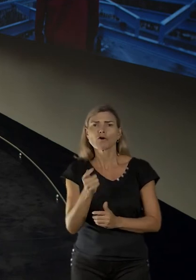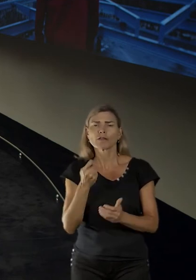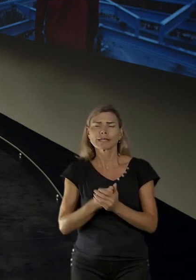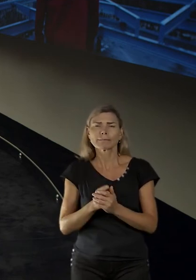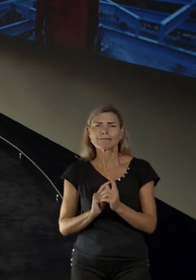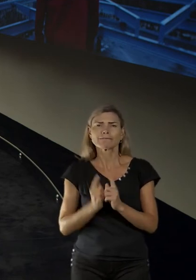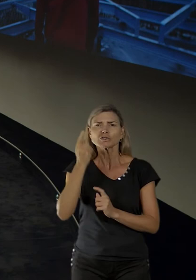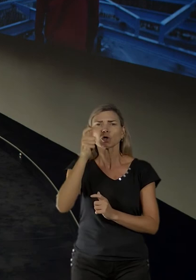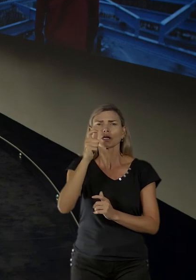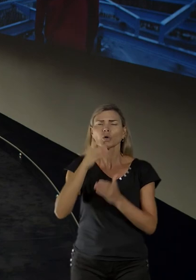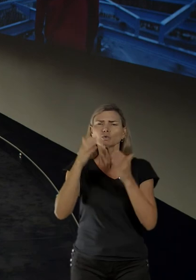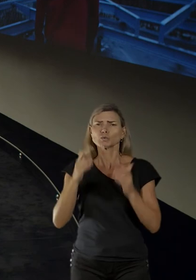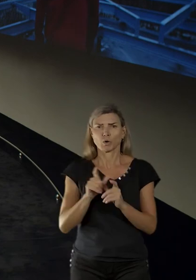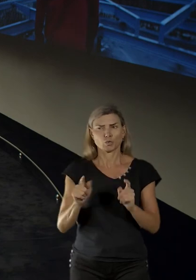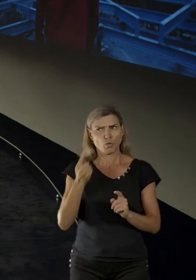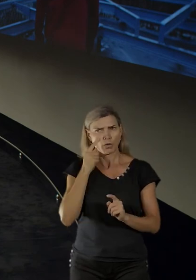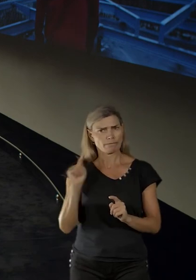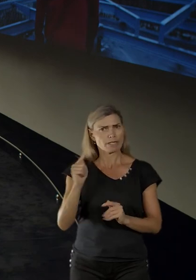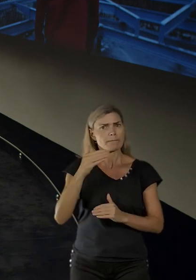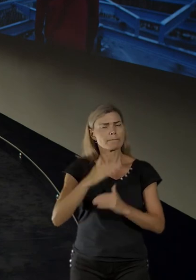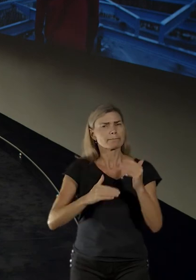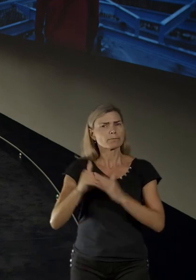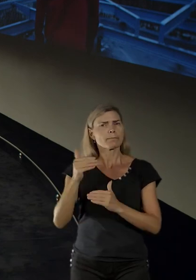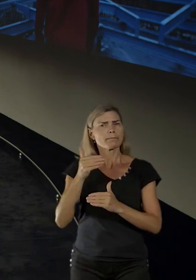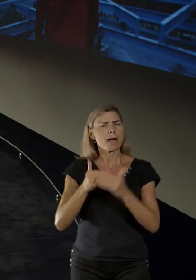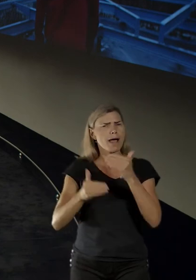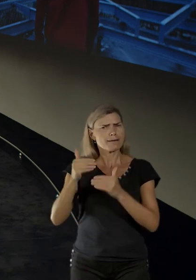Některé paneláky mají 12 pater a nemluvíme o nich jako o výškový stavbách.